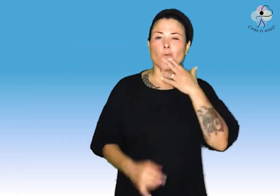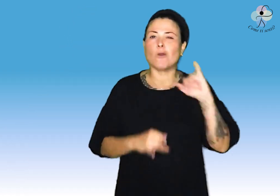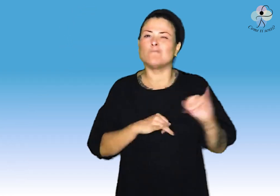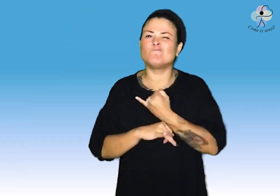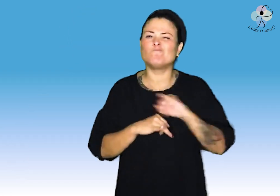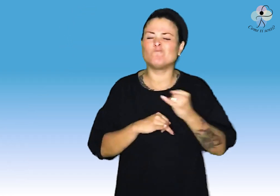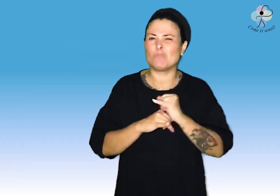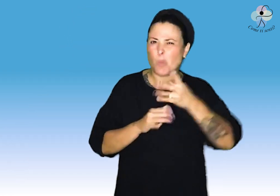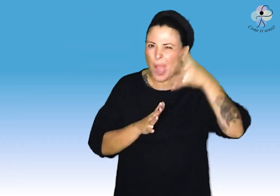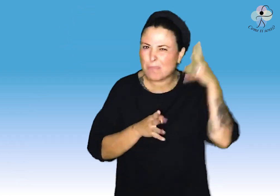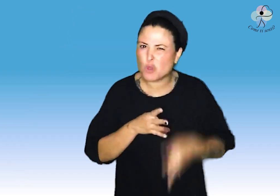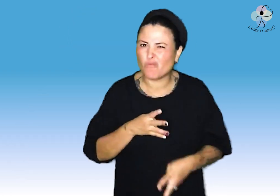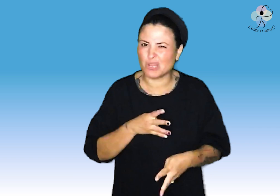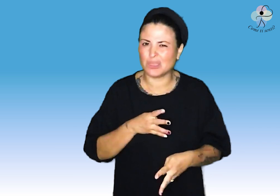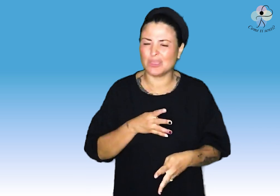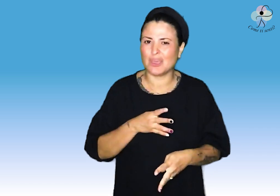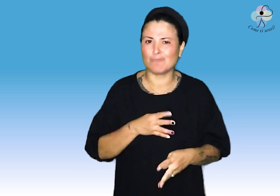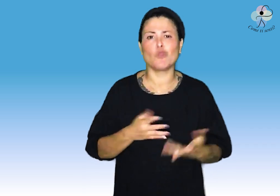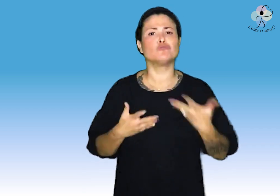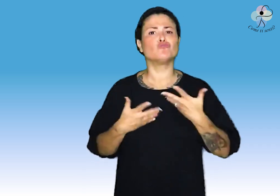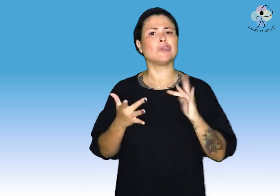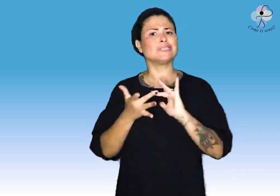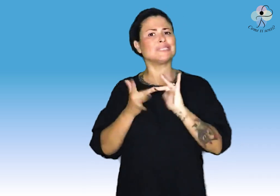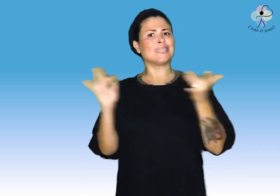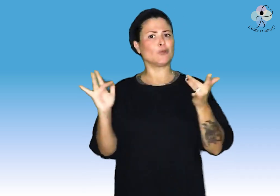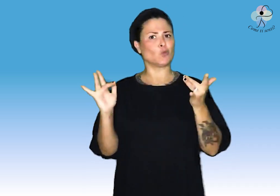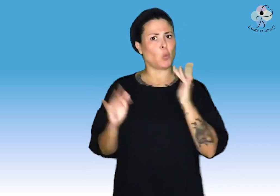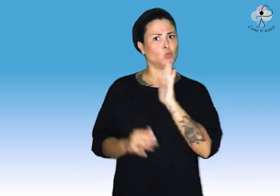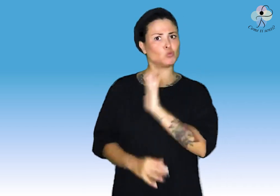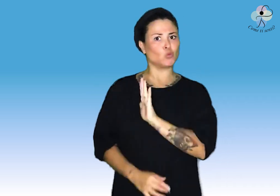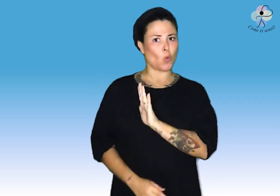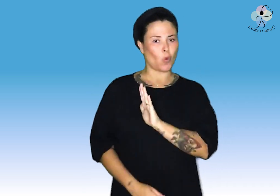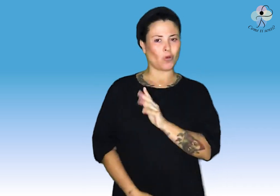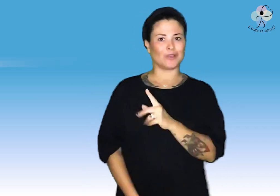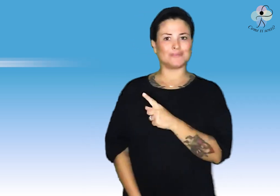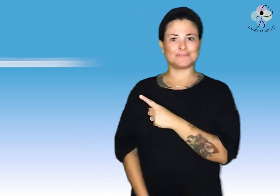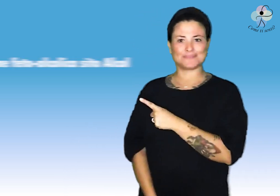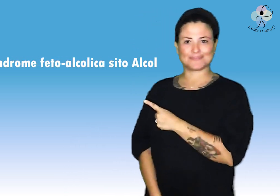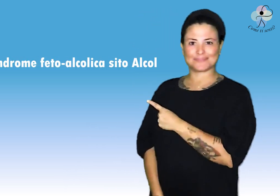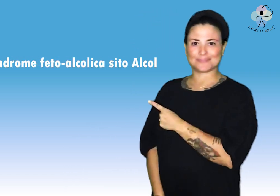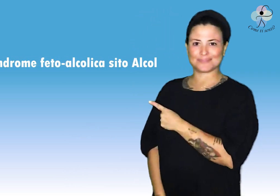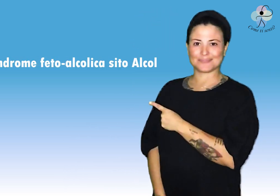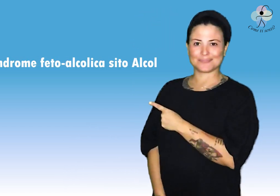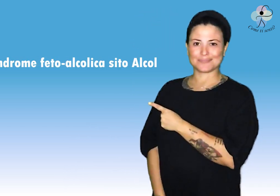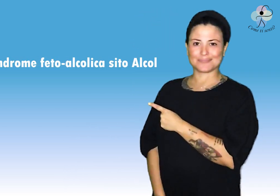Per approfondire potete entrare nel sito qui indicato.